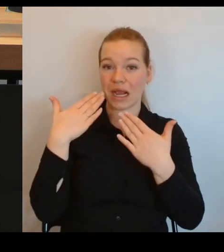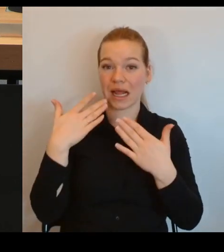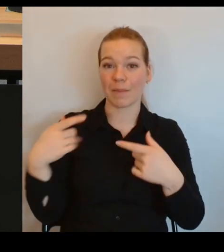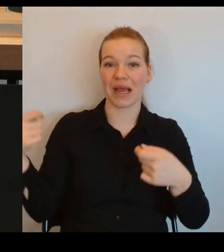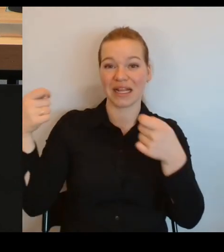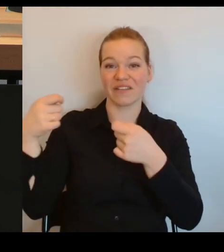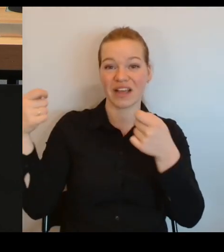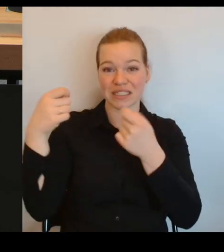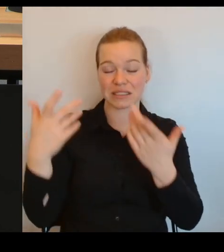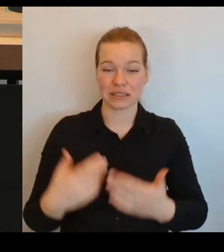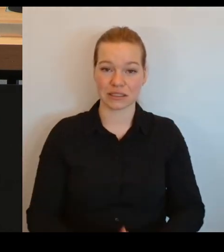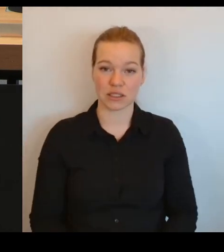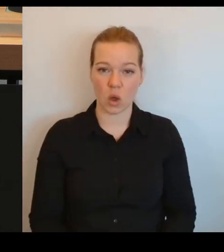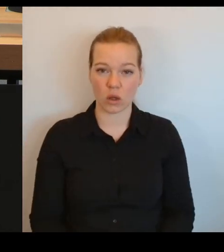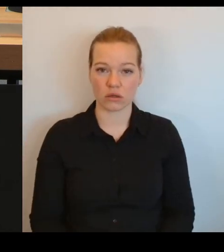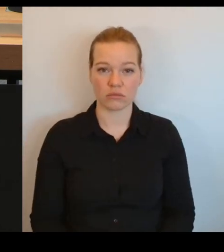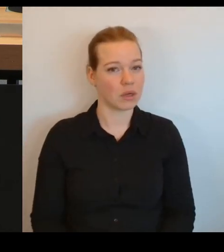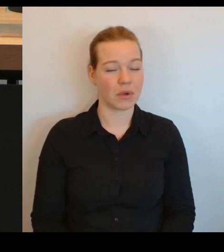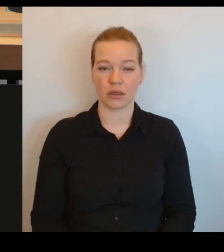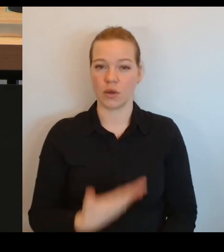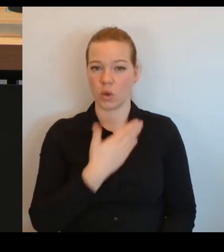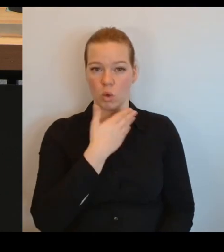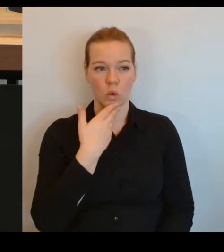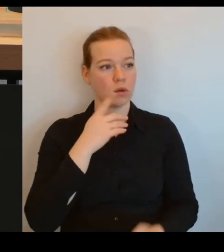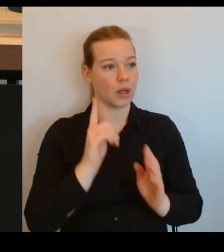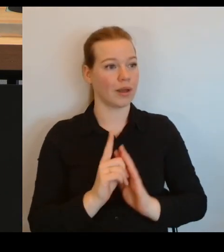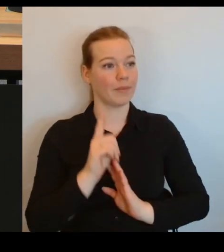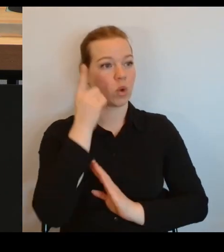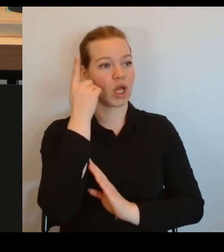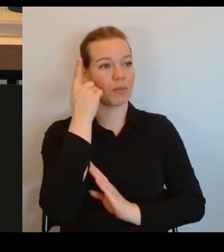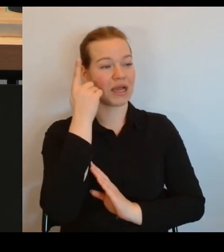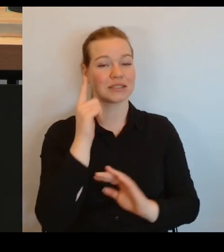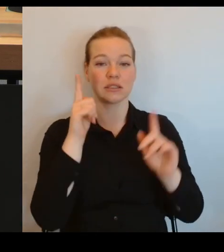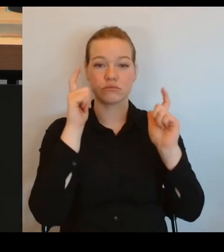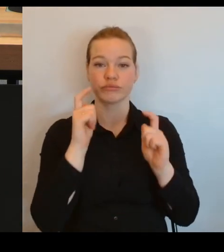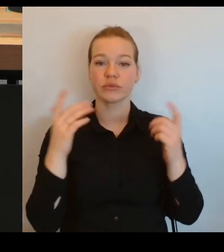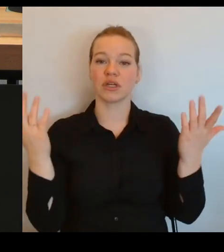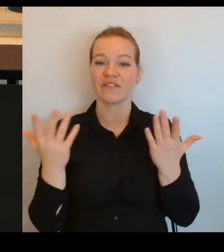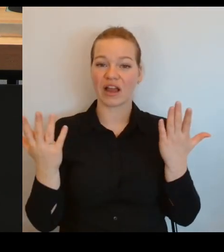eine neue Debatte über Teilprivatisierung in Form öffentlich privater Partnerschaften.